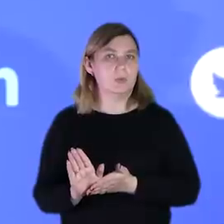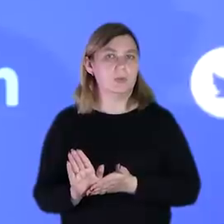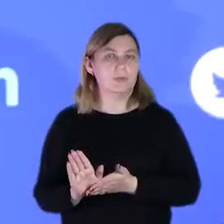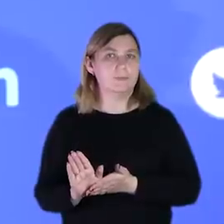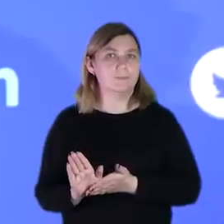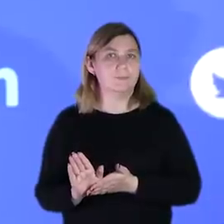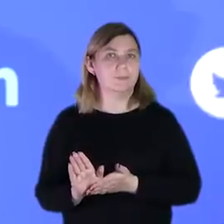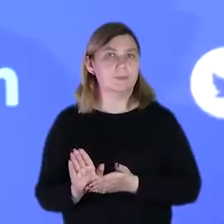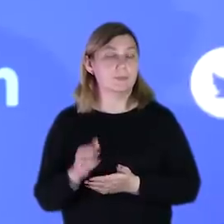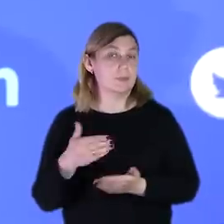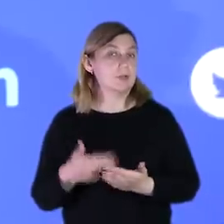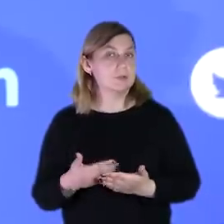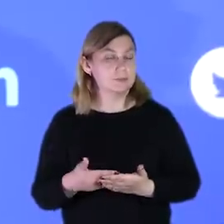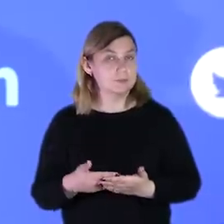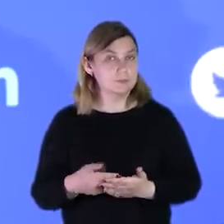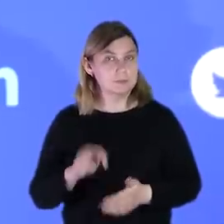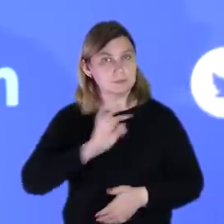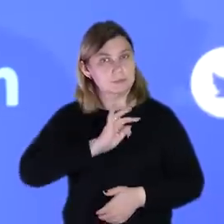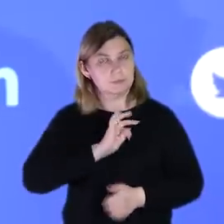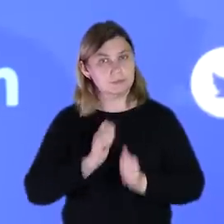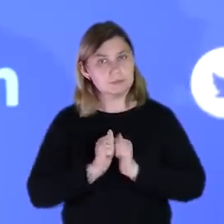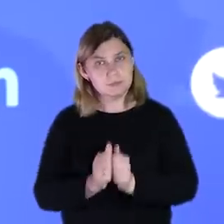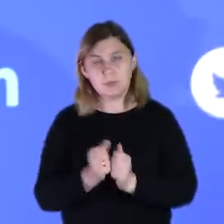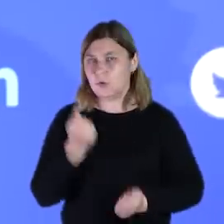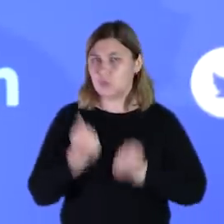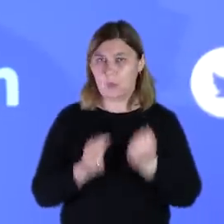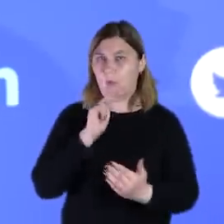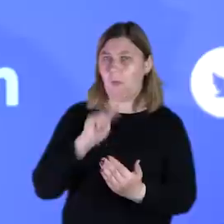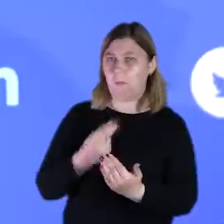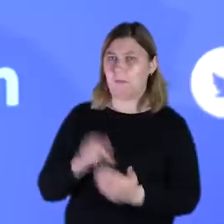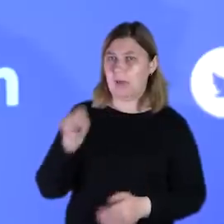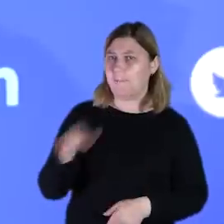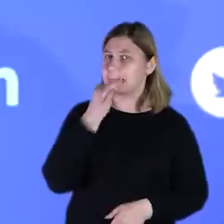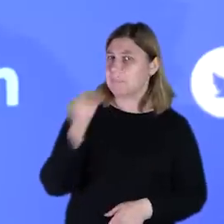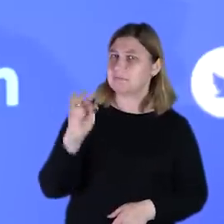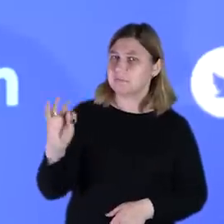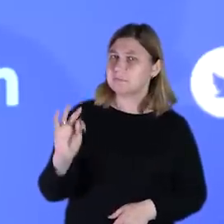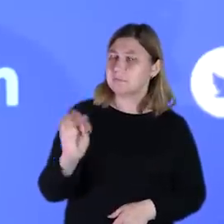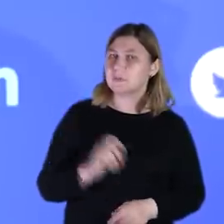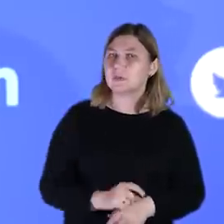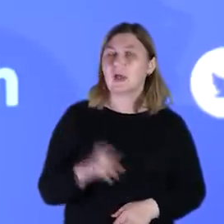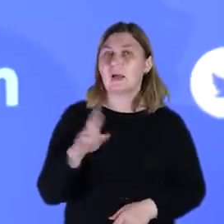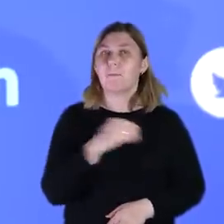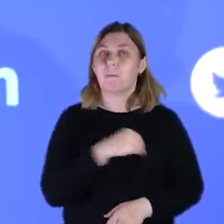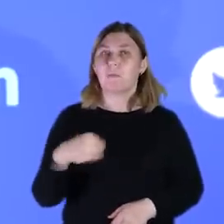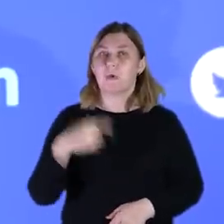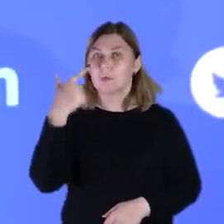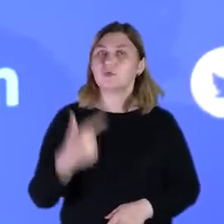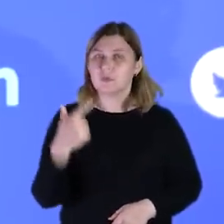Więc moim zdaniem trudno odpowiedzieć na to pytanie. W realiach Drugiej Rzeczpospolitej